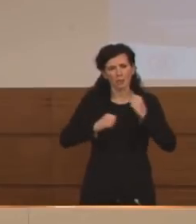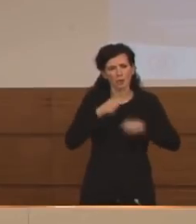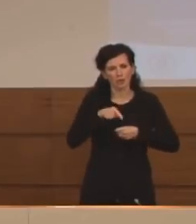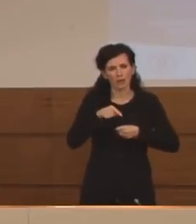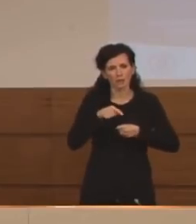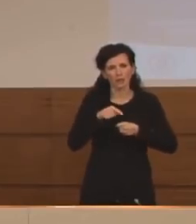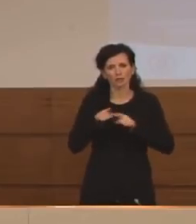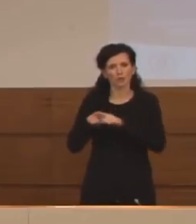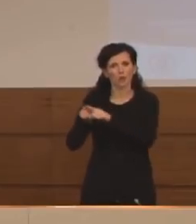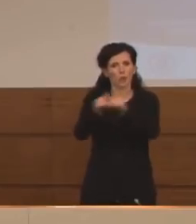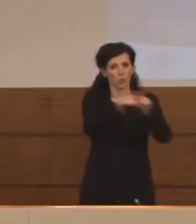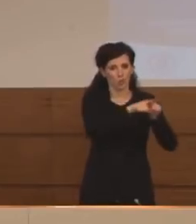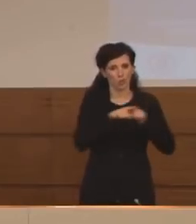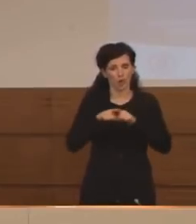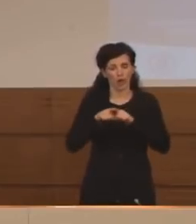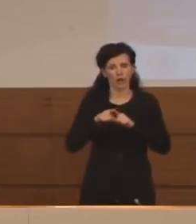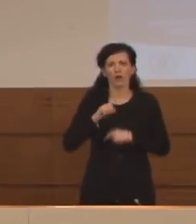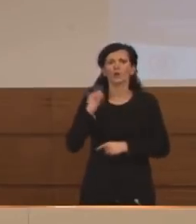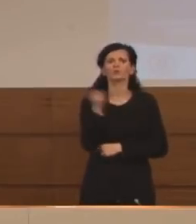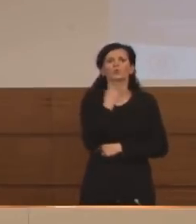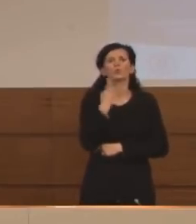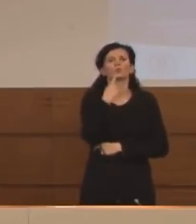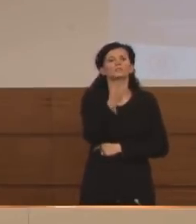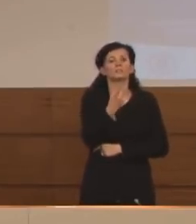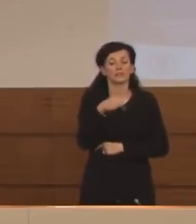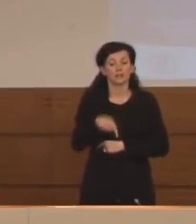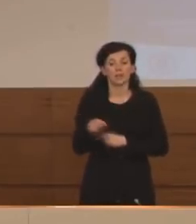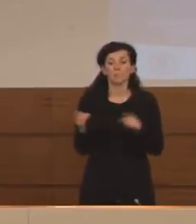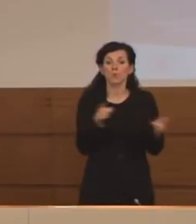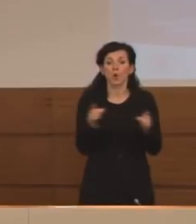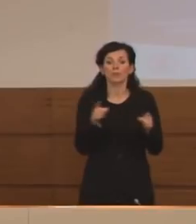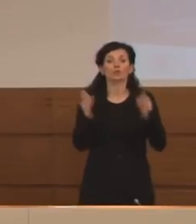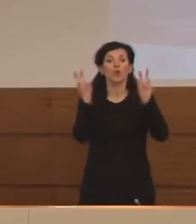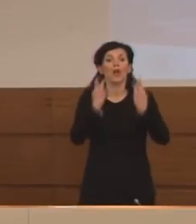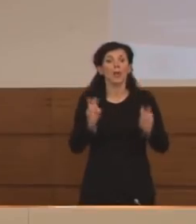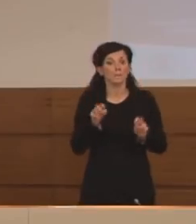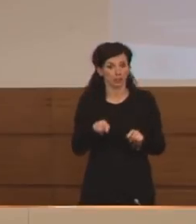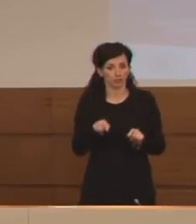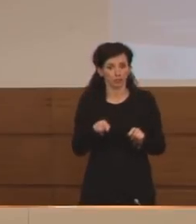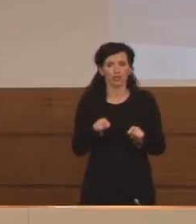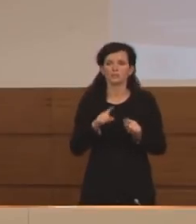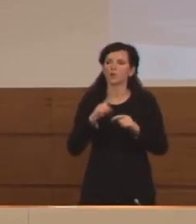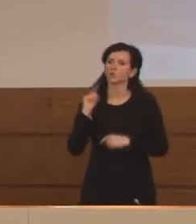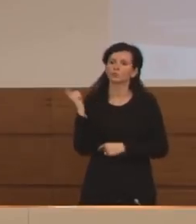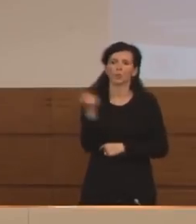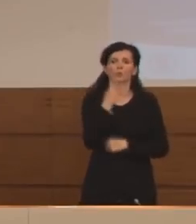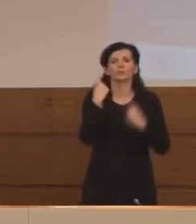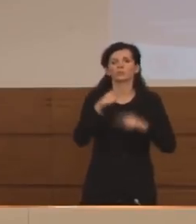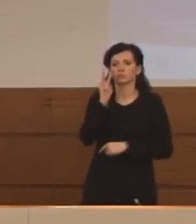Lo diciamo tutti: bisogna in questa emergenza adottare le precauzioni che sono indicate lì.